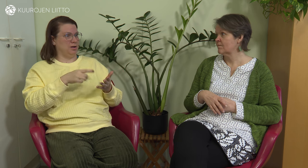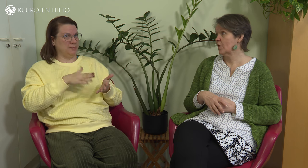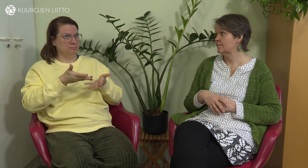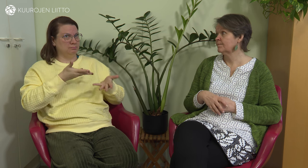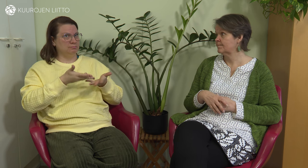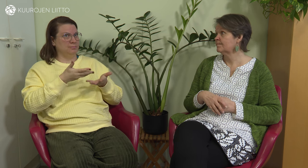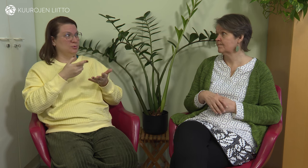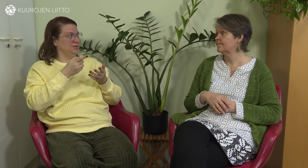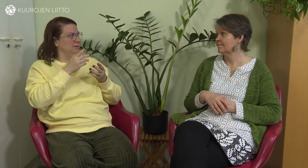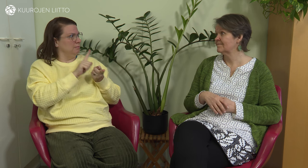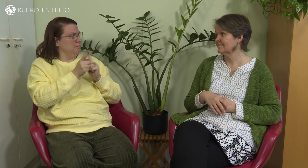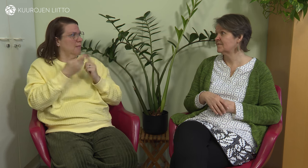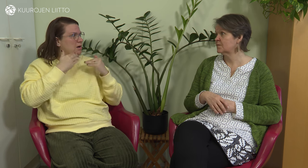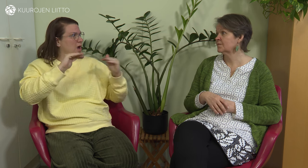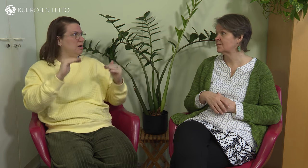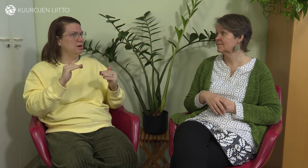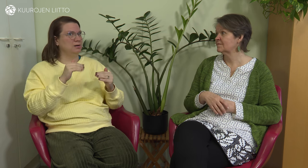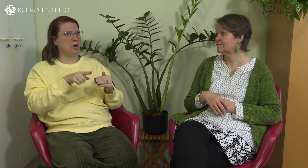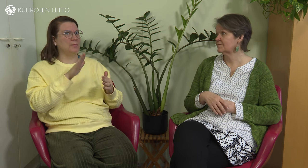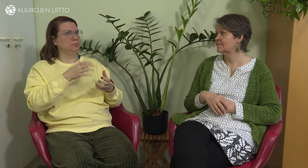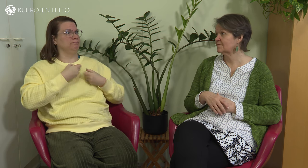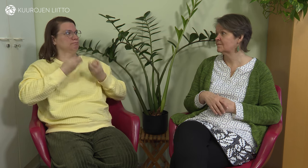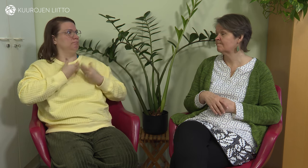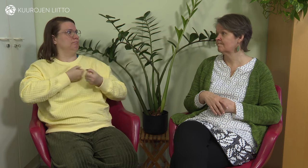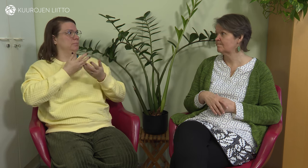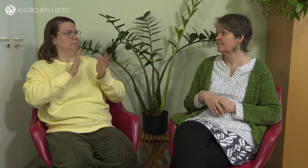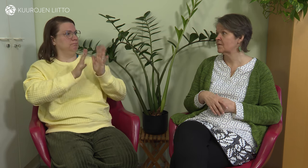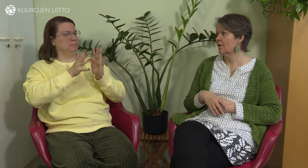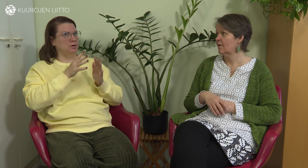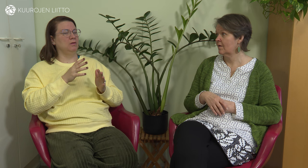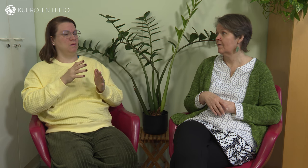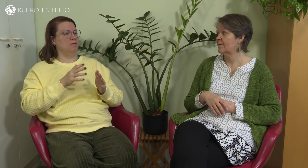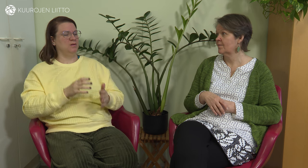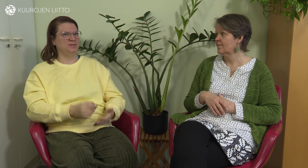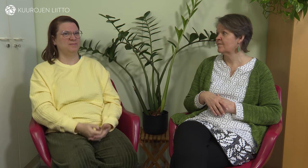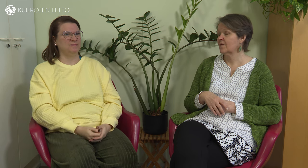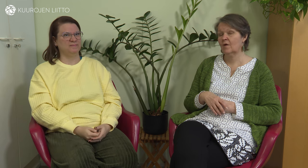Siitä on vain etua, kun lapsi pääsee ilmaisemaan itseään myös viittomakielellä.